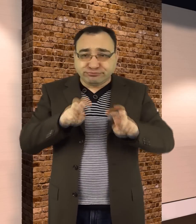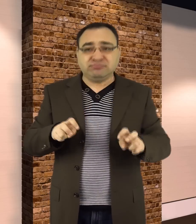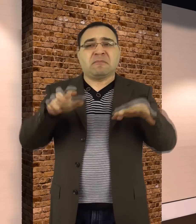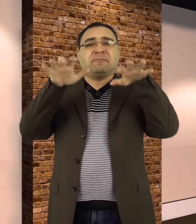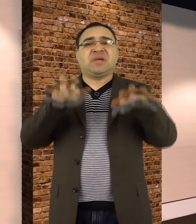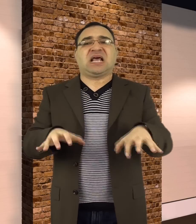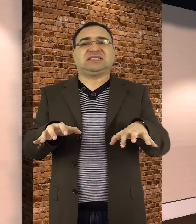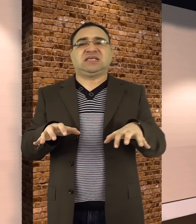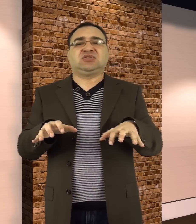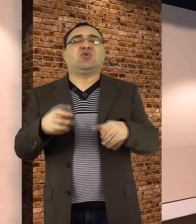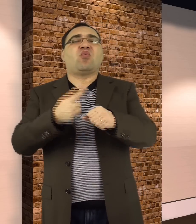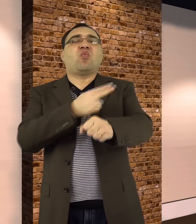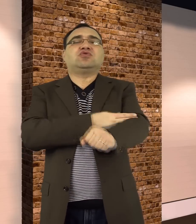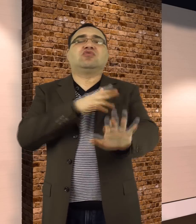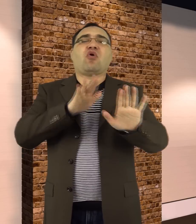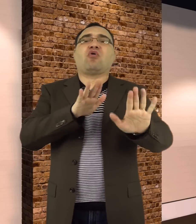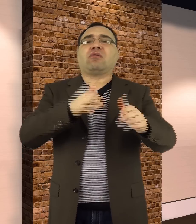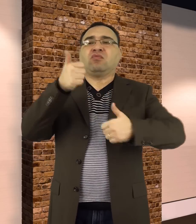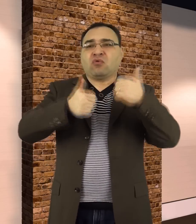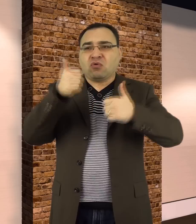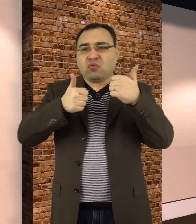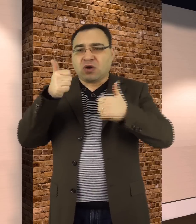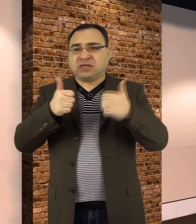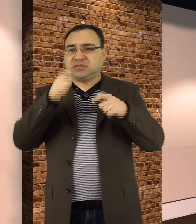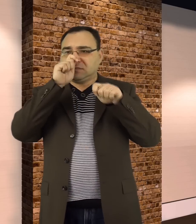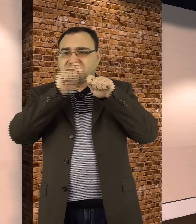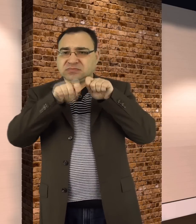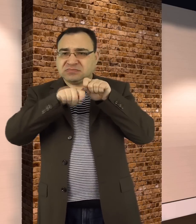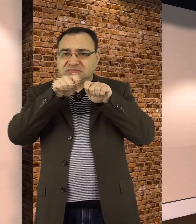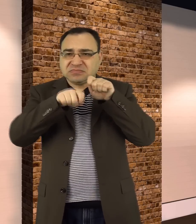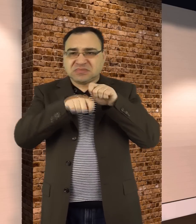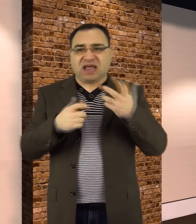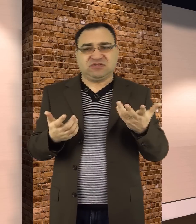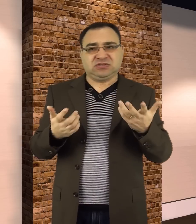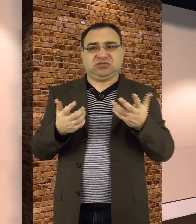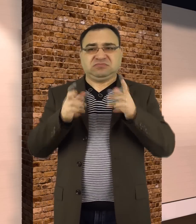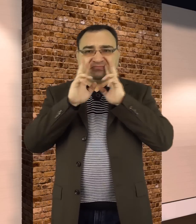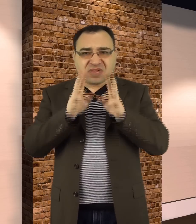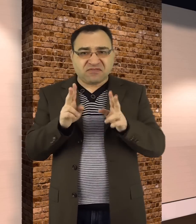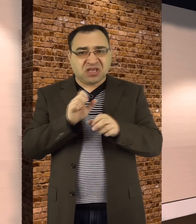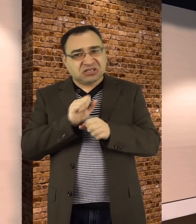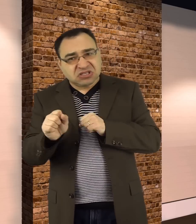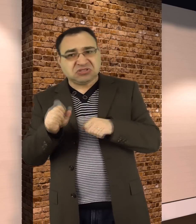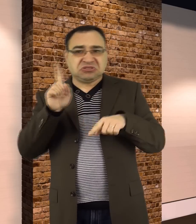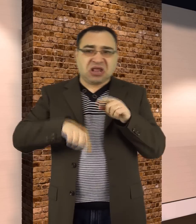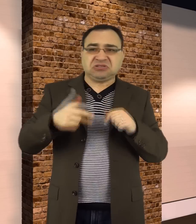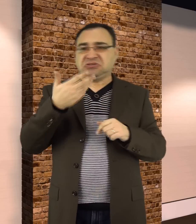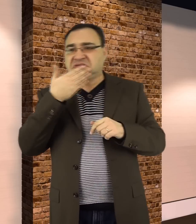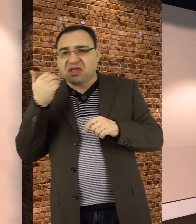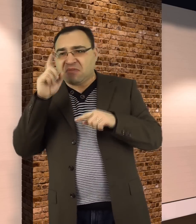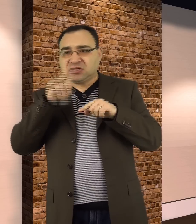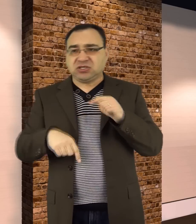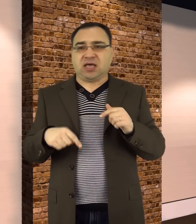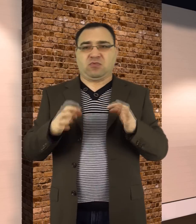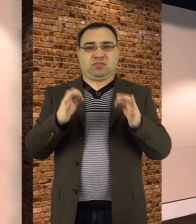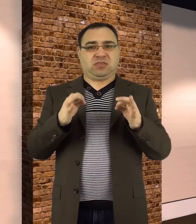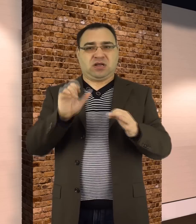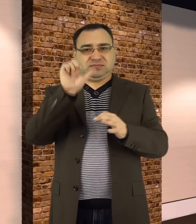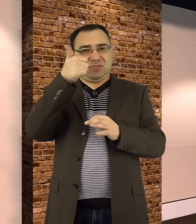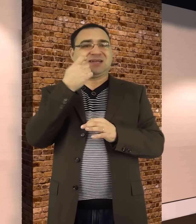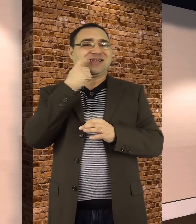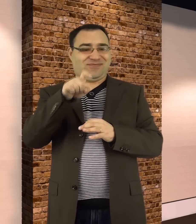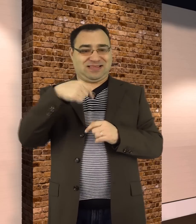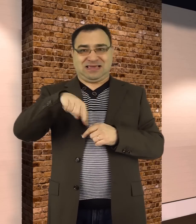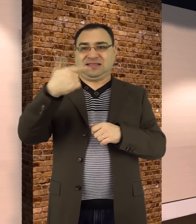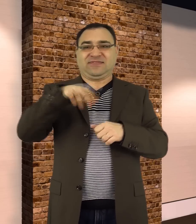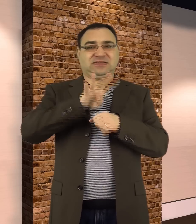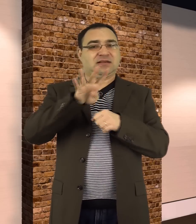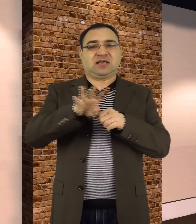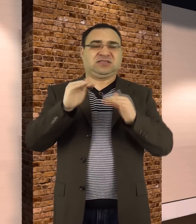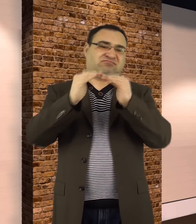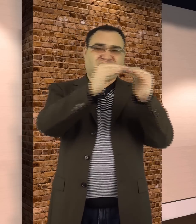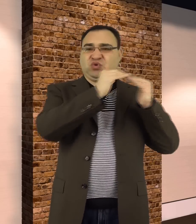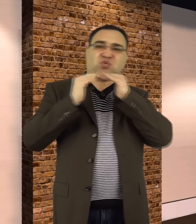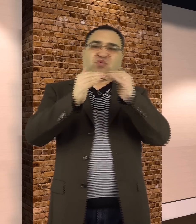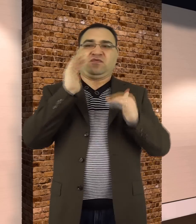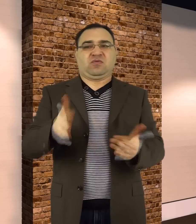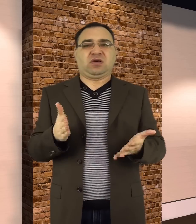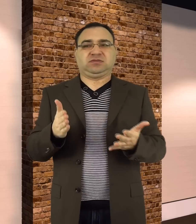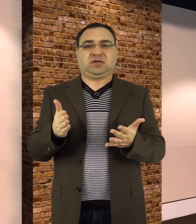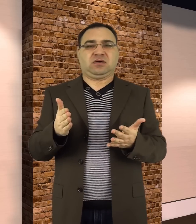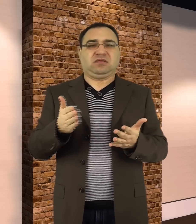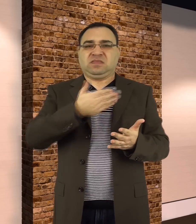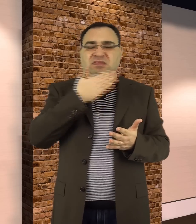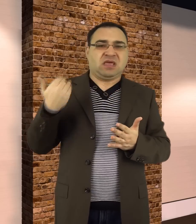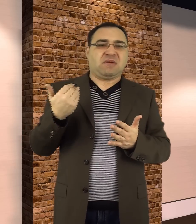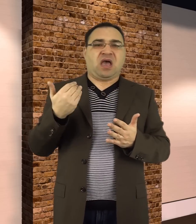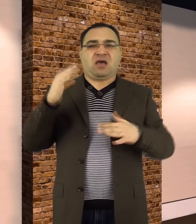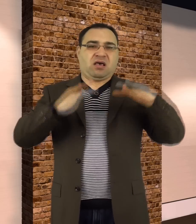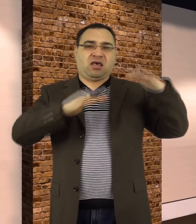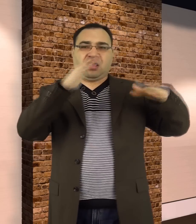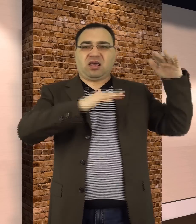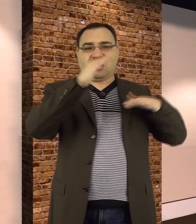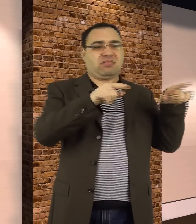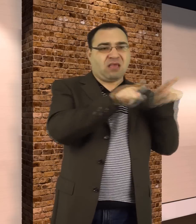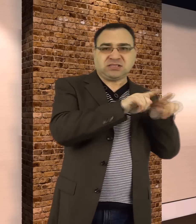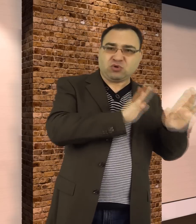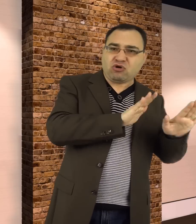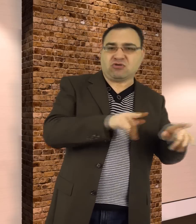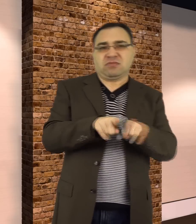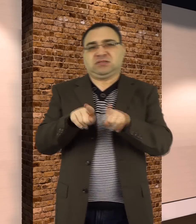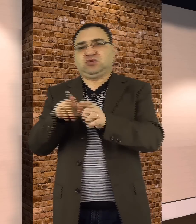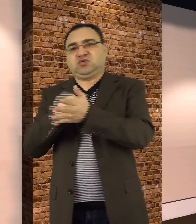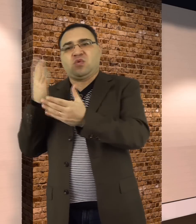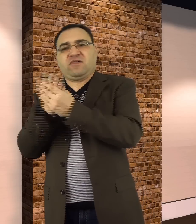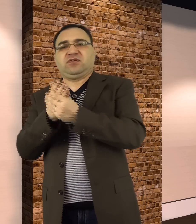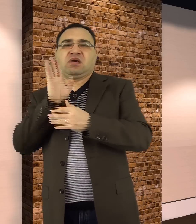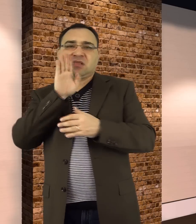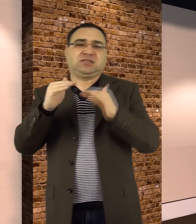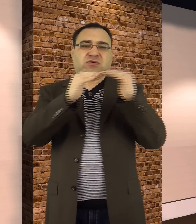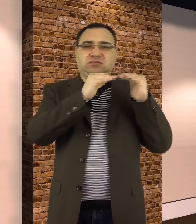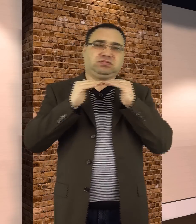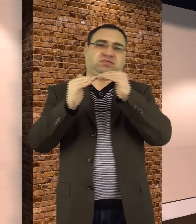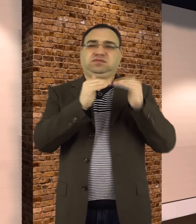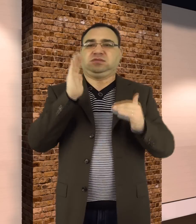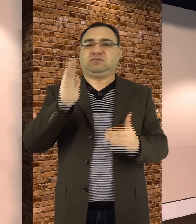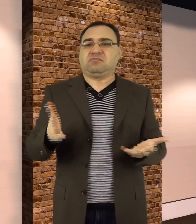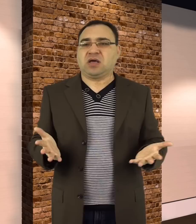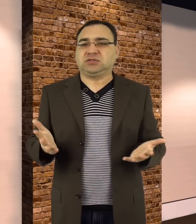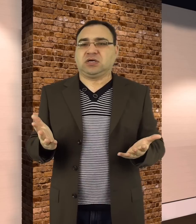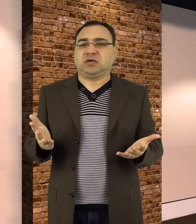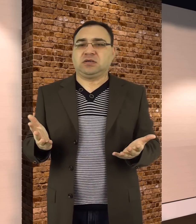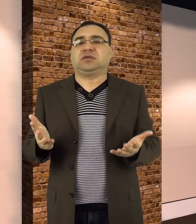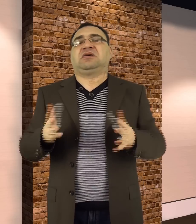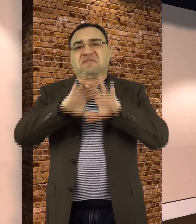Urząd Ochrony Konkurencji i Konsumentów przeanalizował przepisy i stwierdził, że od 1 kwietnia zrównanie otwartego rynku pracy z zakładami pracy chronionej jest zgodne z przepisami Unii Europejskiej.